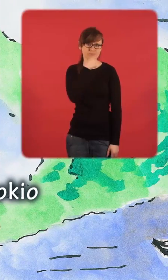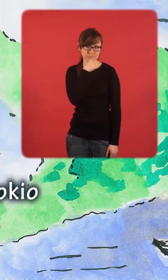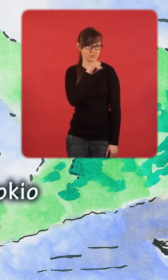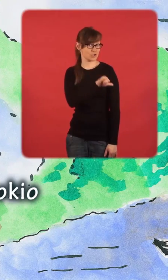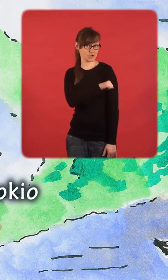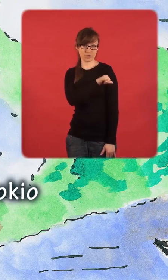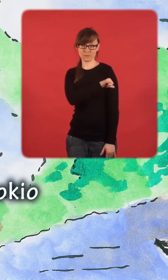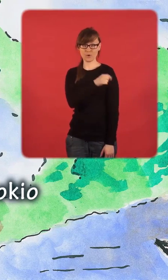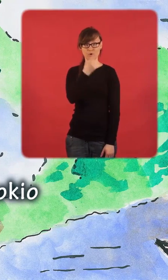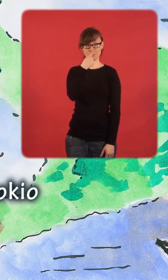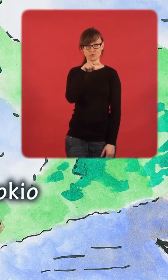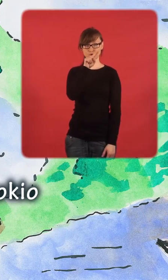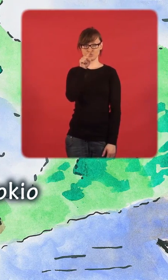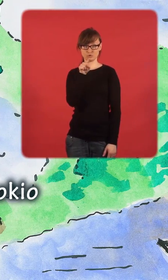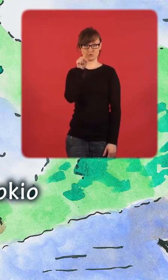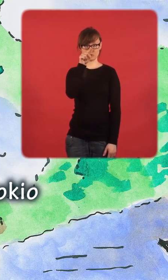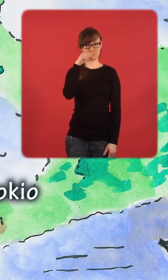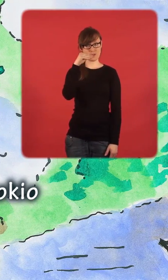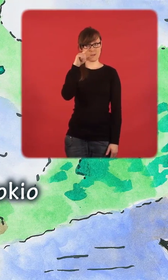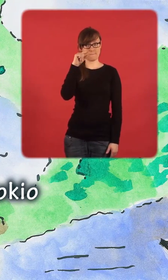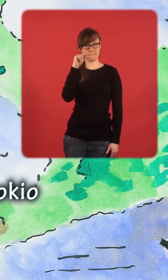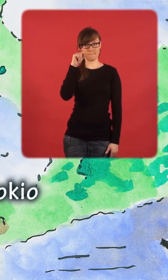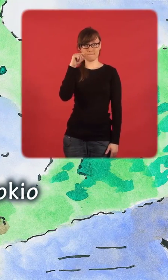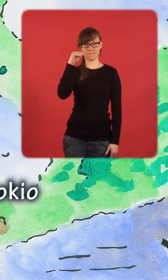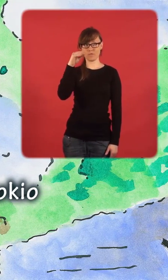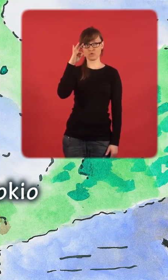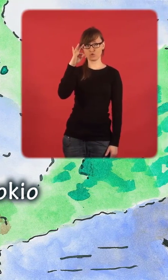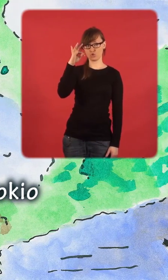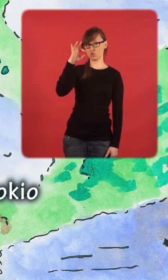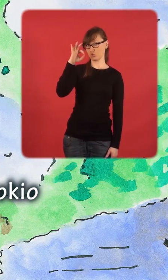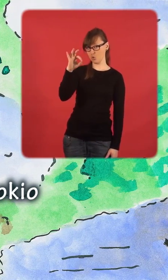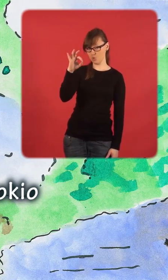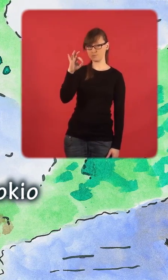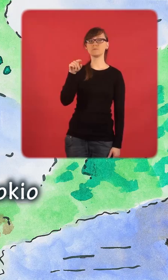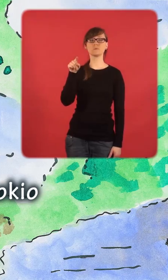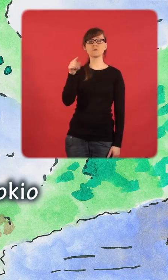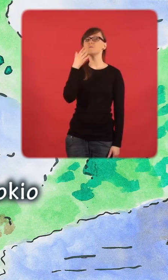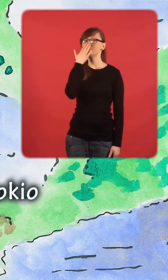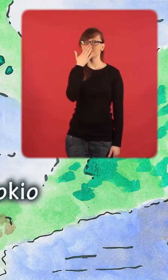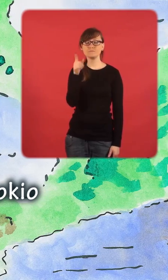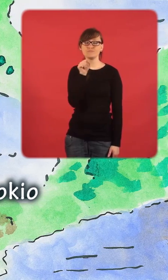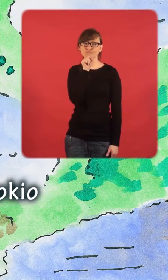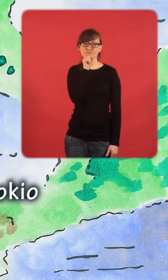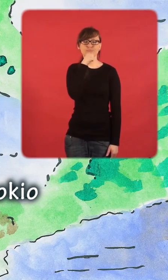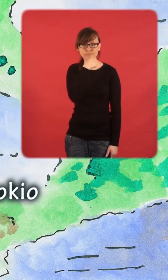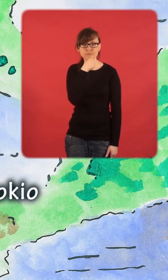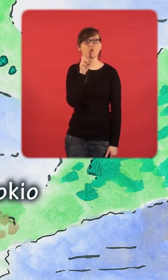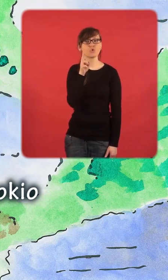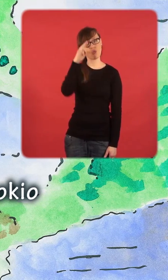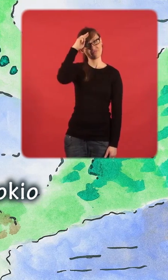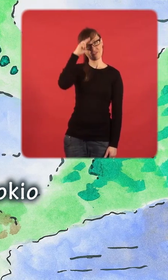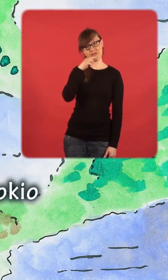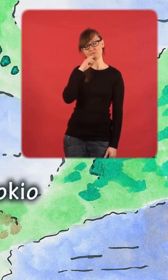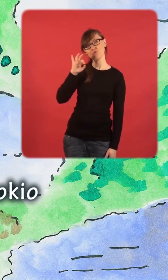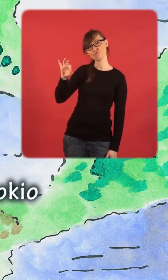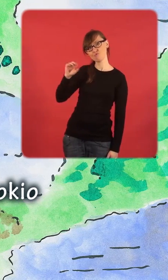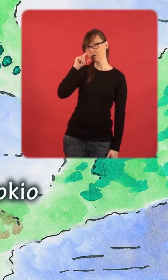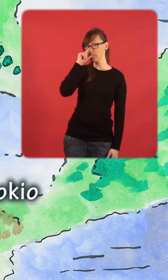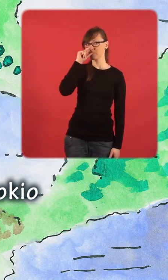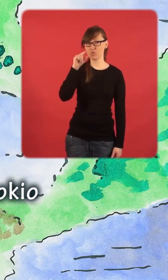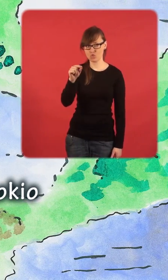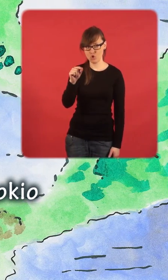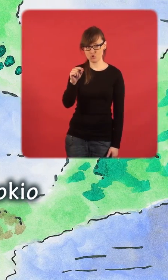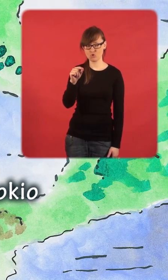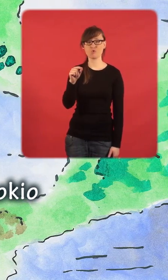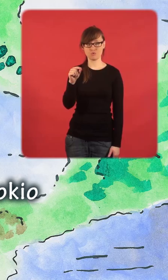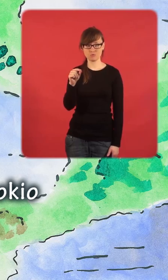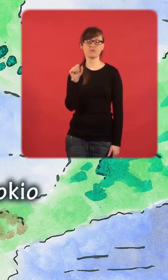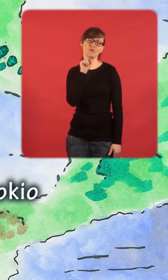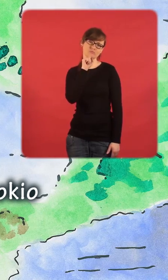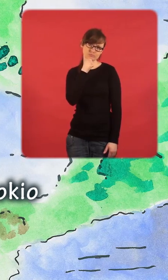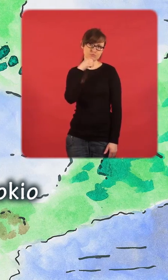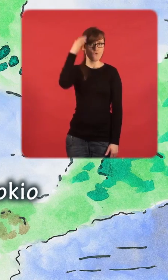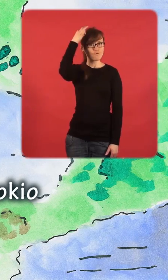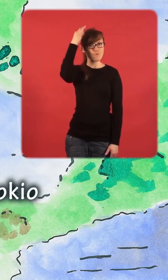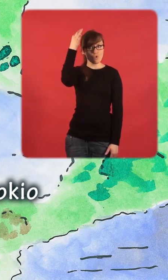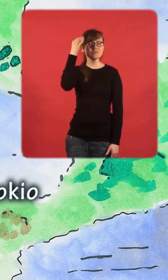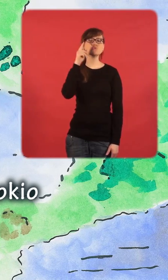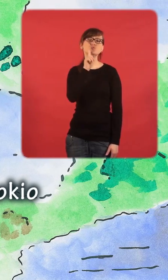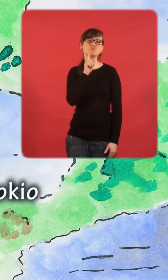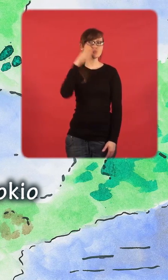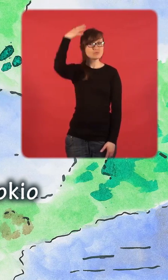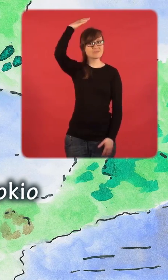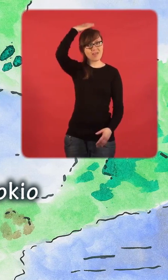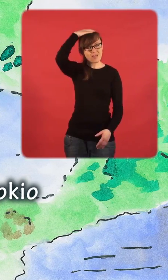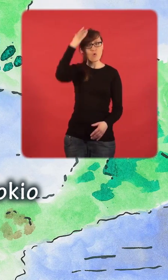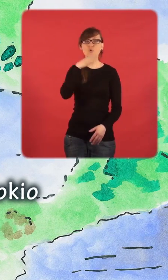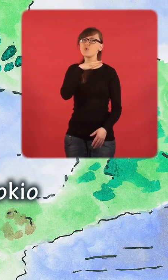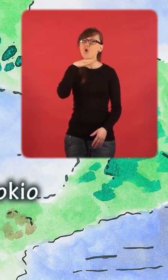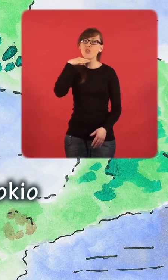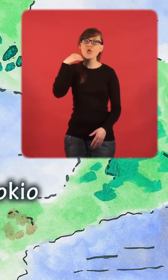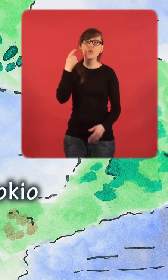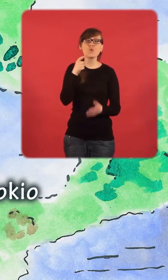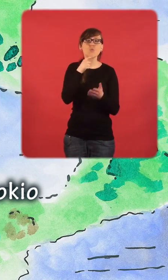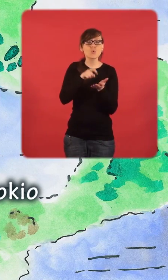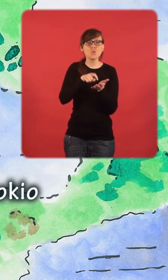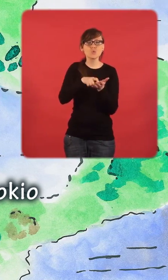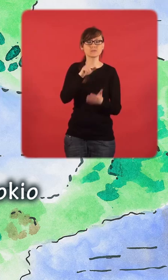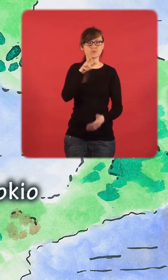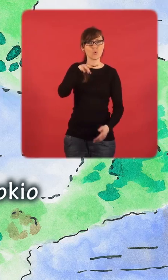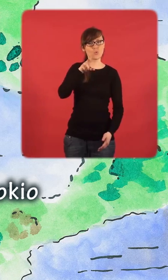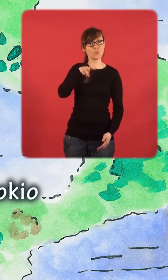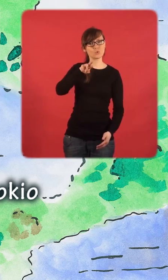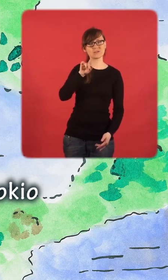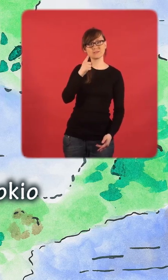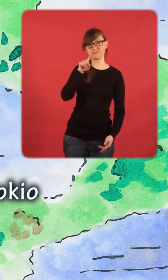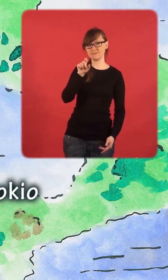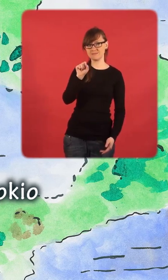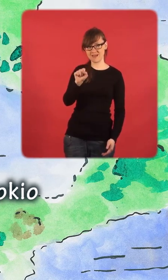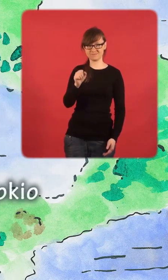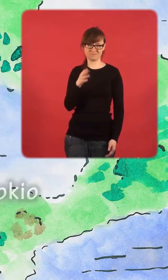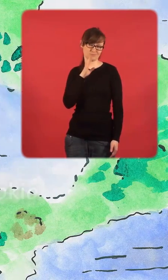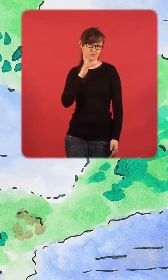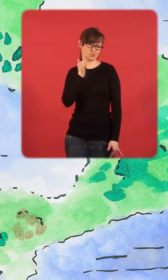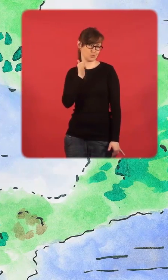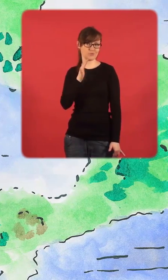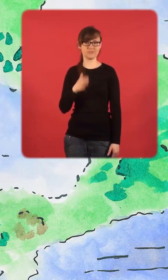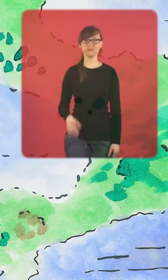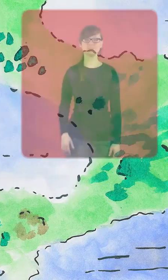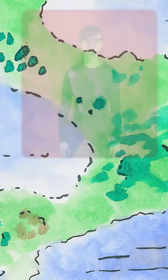Dżeppetto, przydomek: Staruszek, ojciec Bohatera wygląd: staruszek, ale jeszcze bardzo sprawny fizycznie, na głowie ma perukę w kolorze żółtym (jak kukurydza)